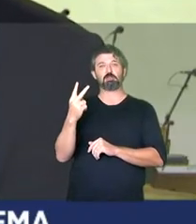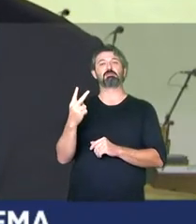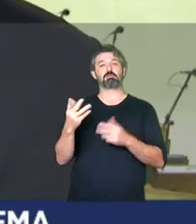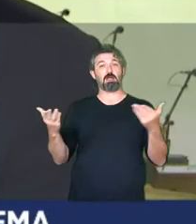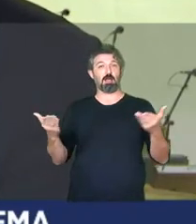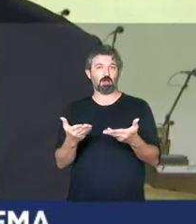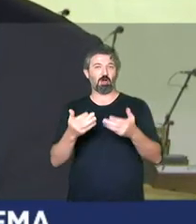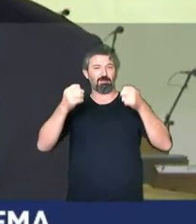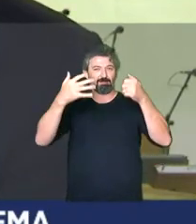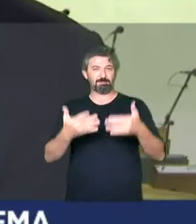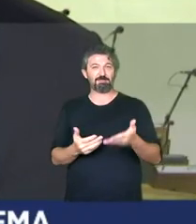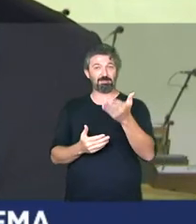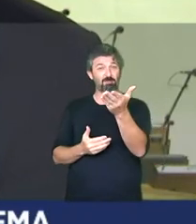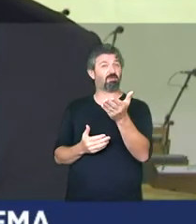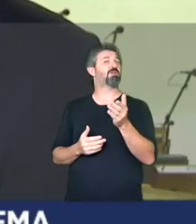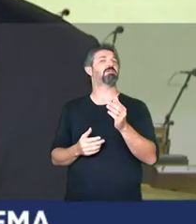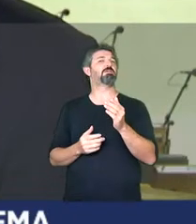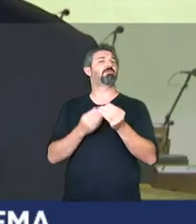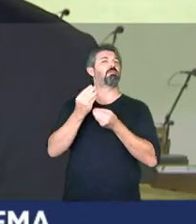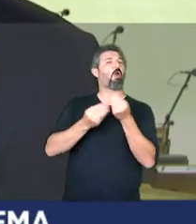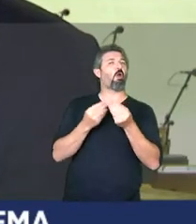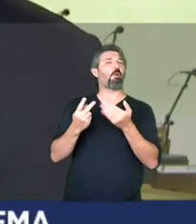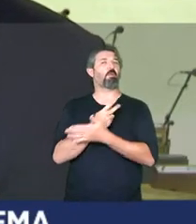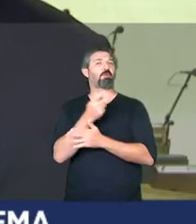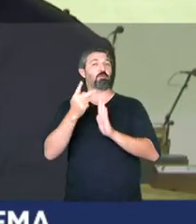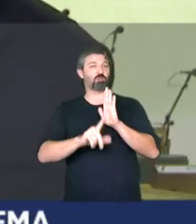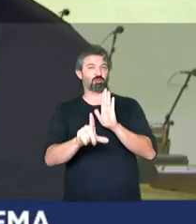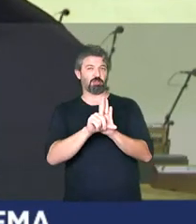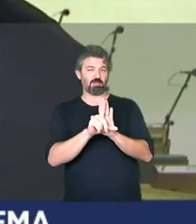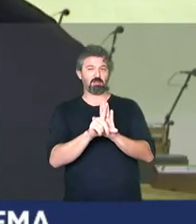LEI ALDIR BLANC 2. E ELA VAI... ENTÃO EXPLICAR PARA A GENTE MAIS SOBRE ESSE PROJETO. UM PROJETO QUE FOI BASTANTE